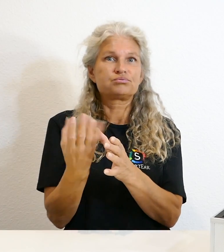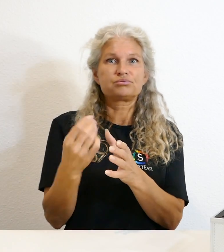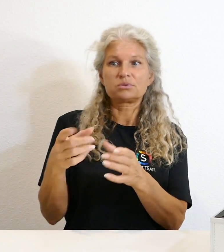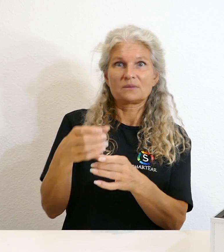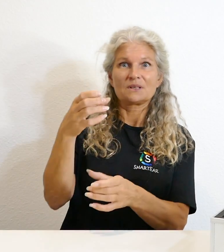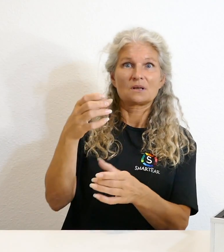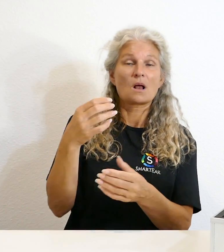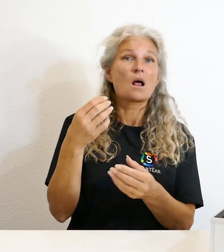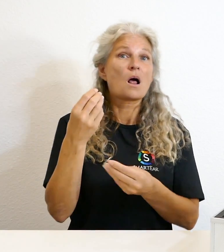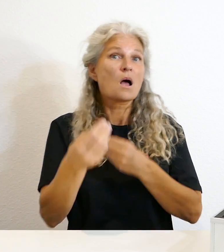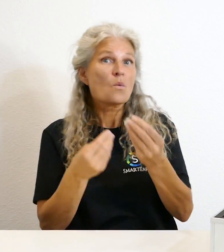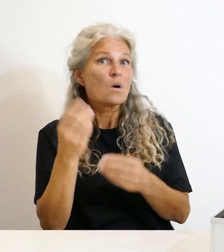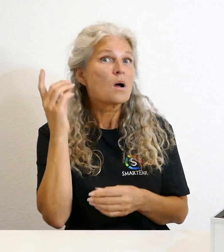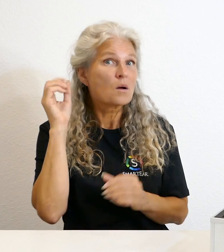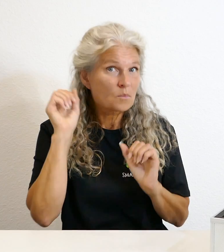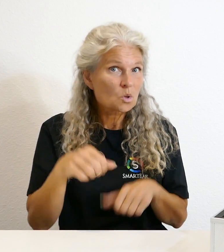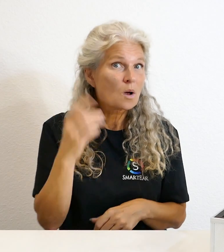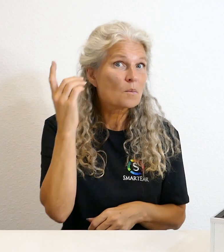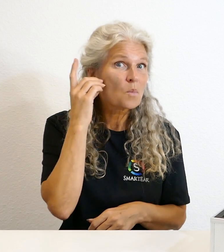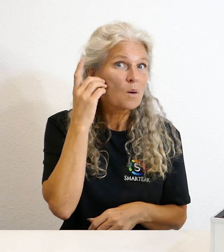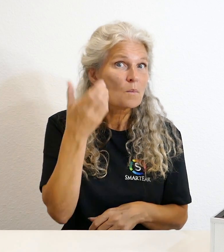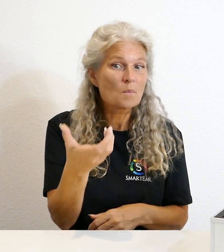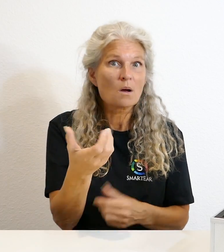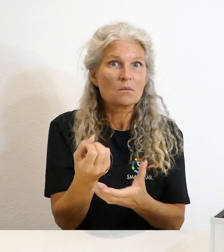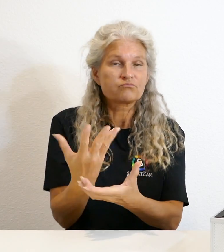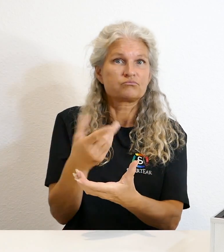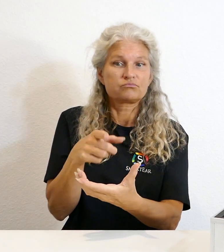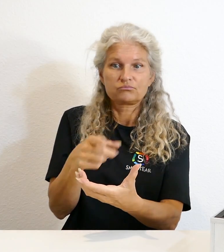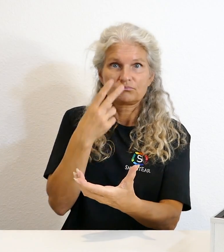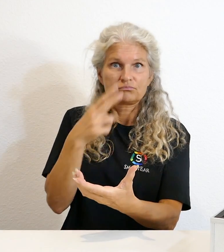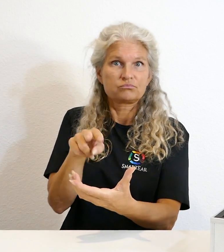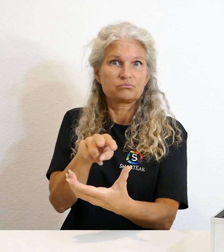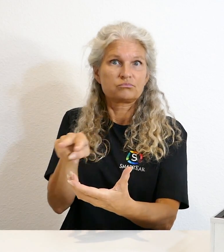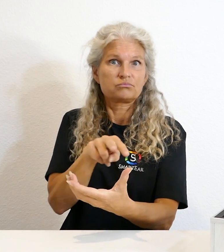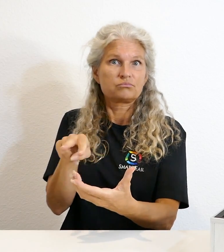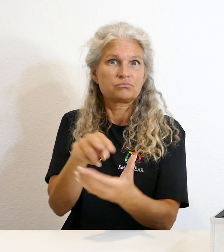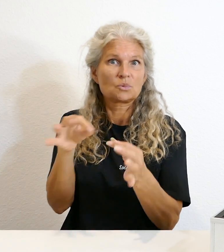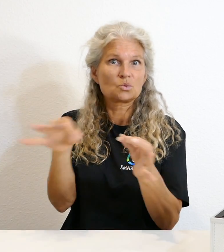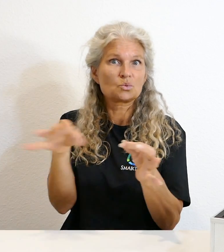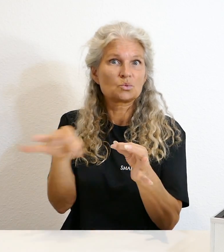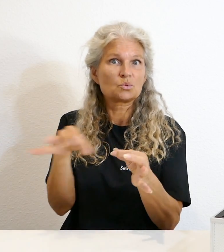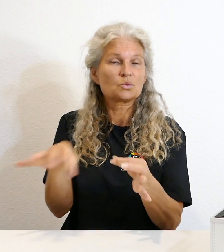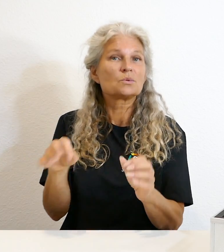qui va flasher. Il est possible aussi d'avoir l'alerte qui s'affiche sur le téléphone.